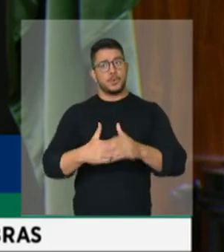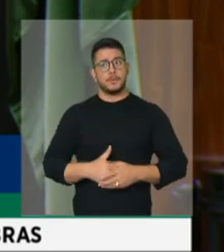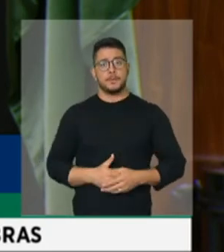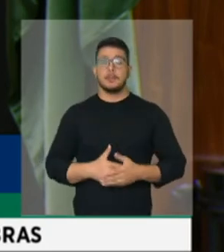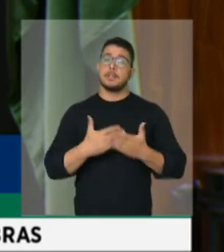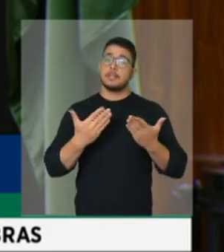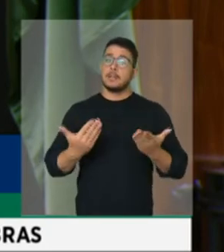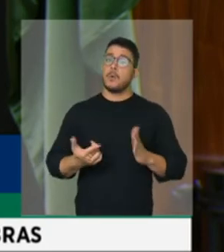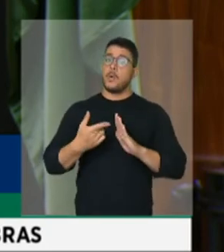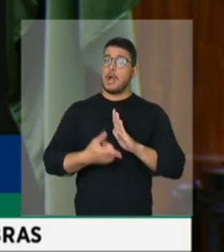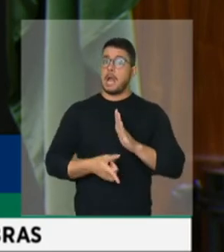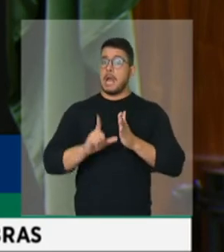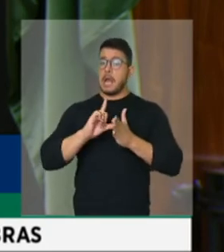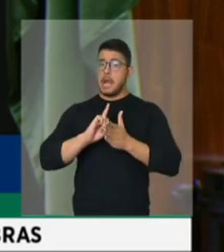ESSA NOTÍCIA. INCLUSIVE, ANTES DE ENTRAR NESSE PLENÁ